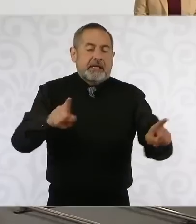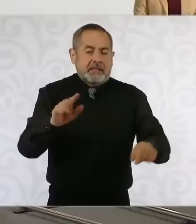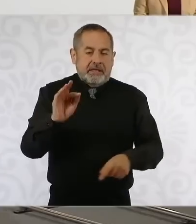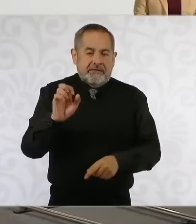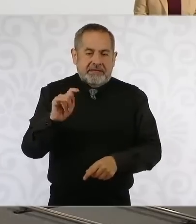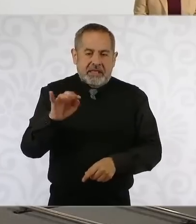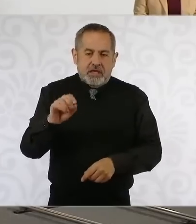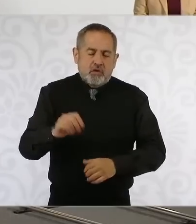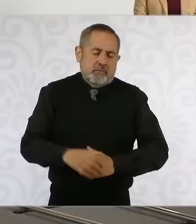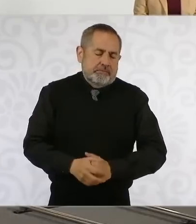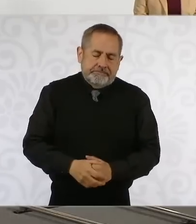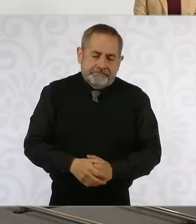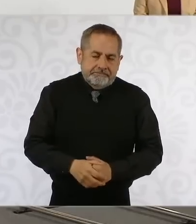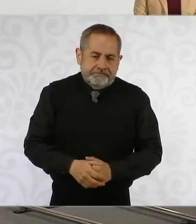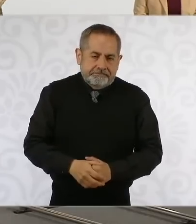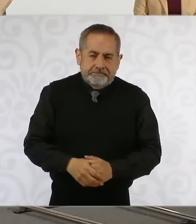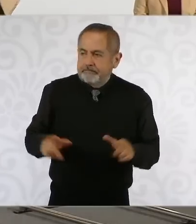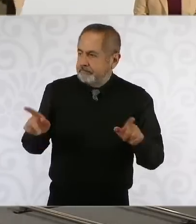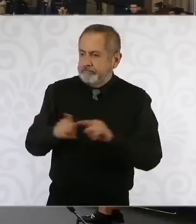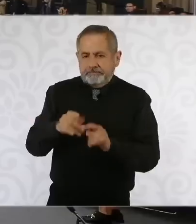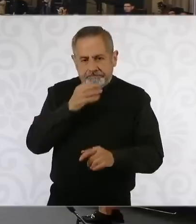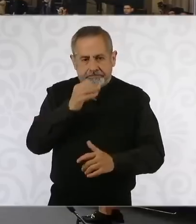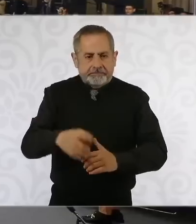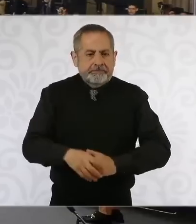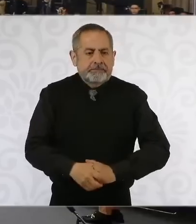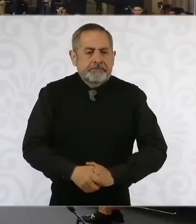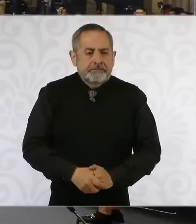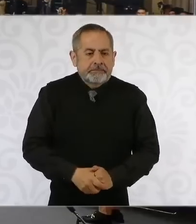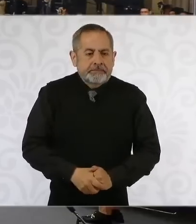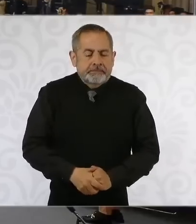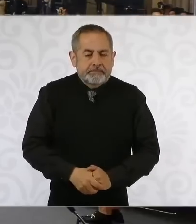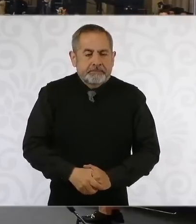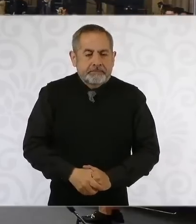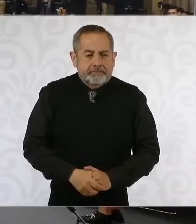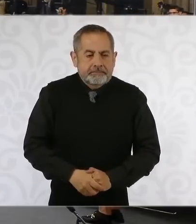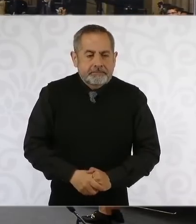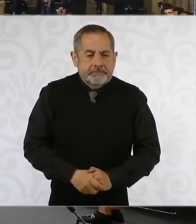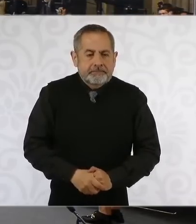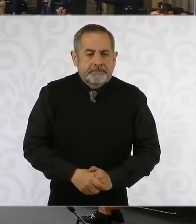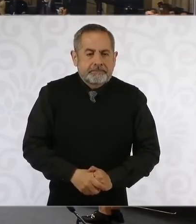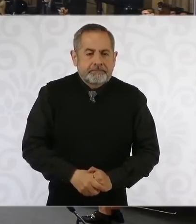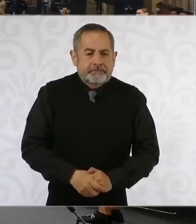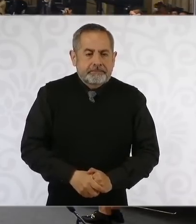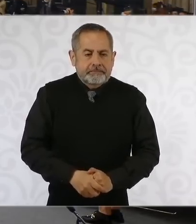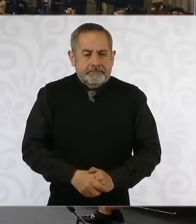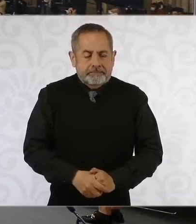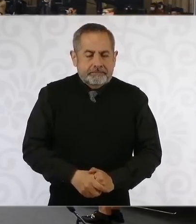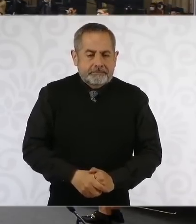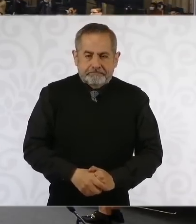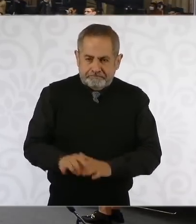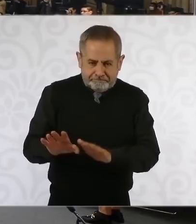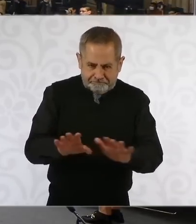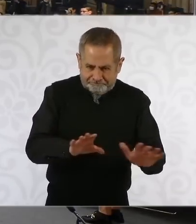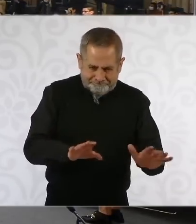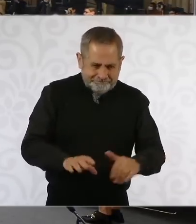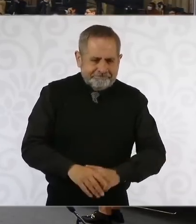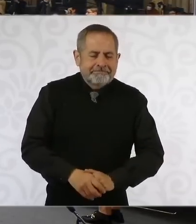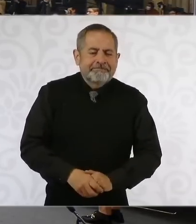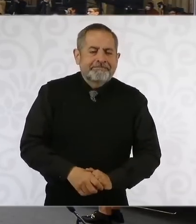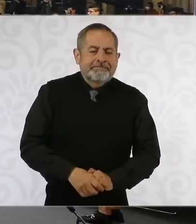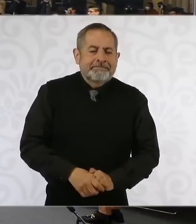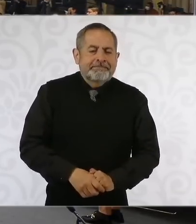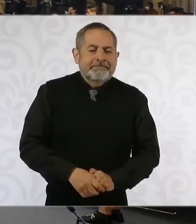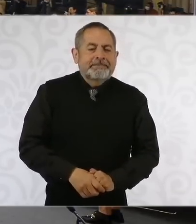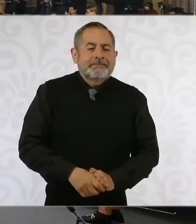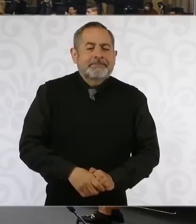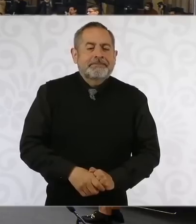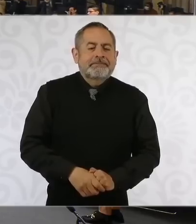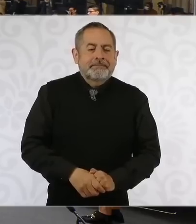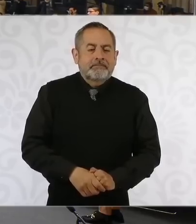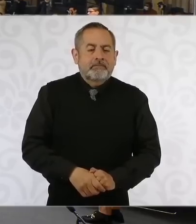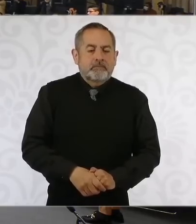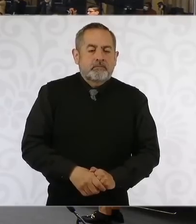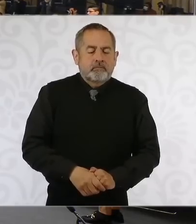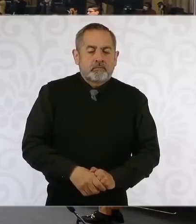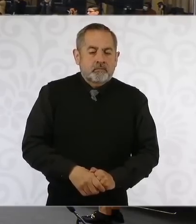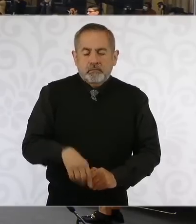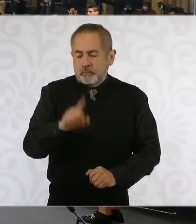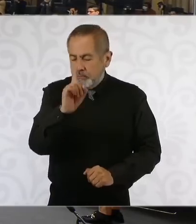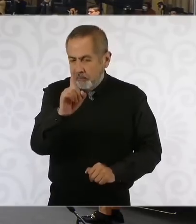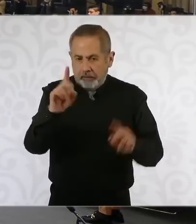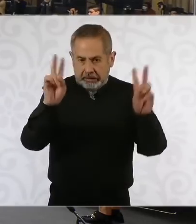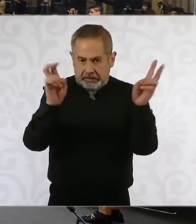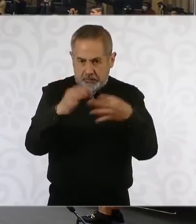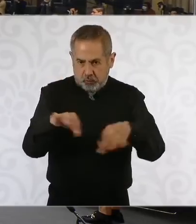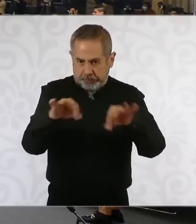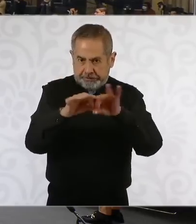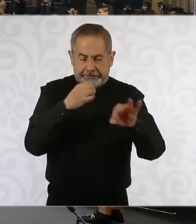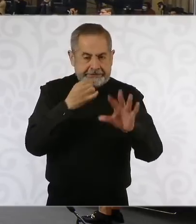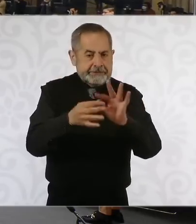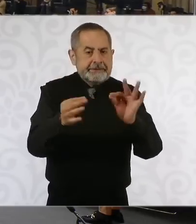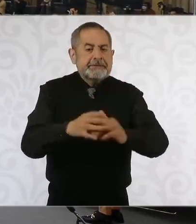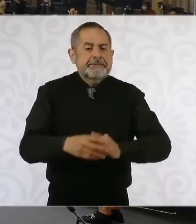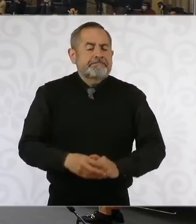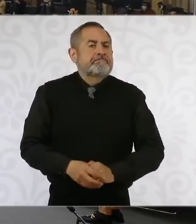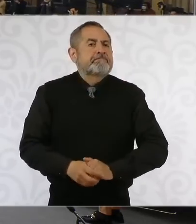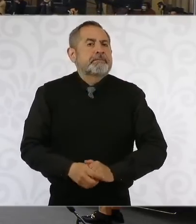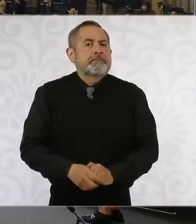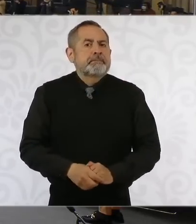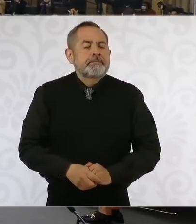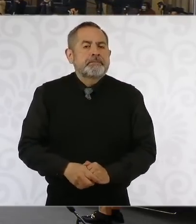cuánto voy voy voy voy a ver un tema importante Por supuesto Que desde el